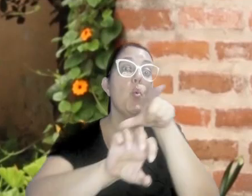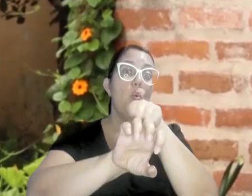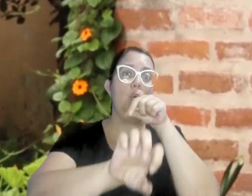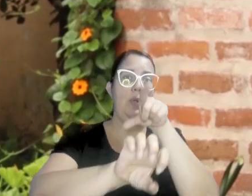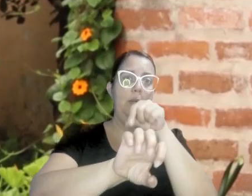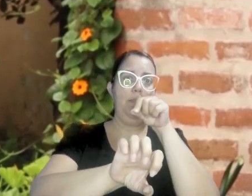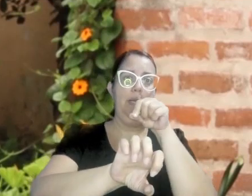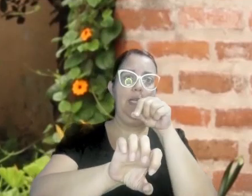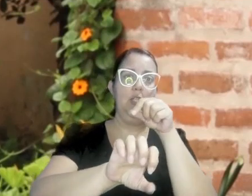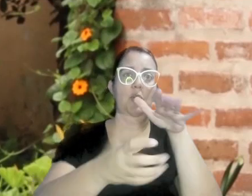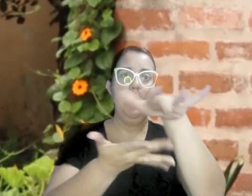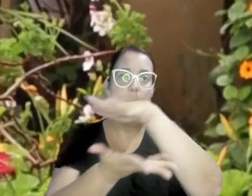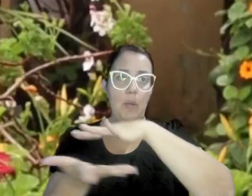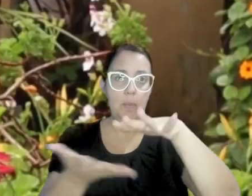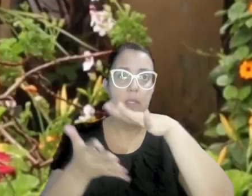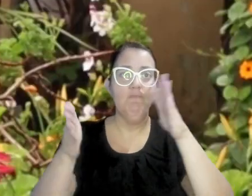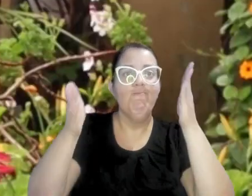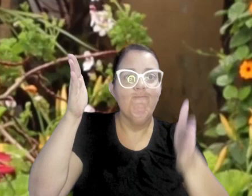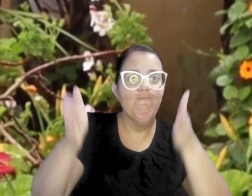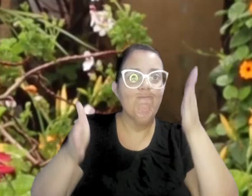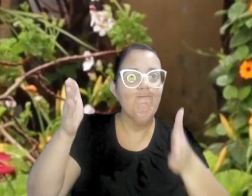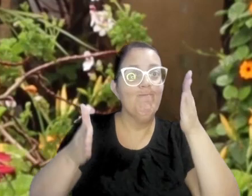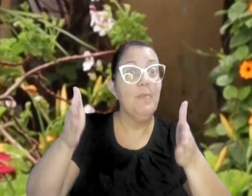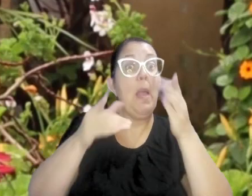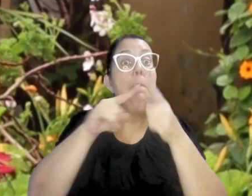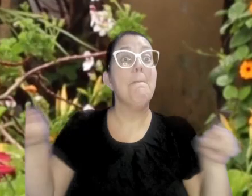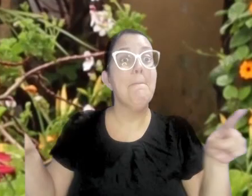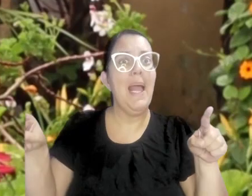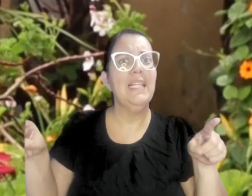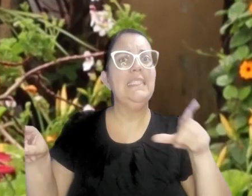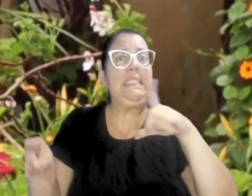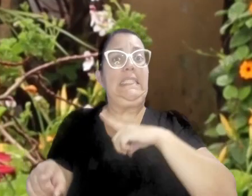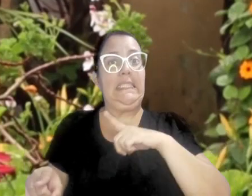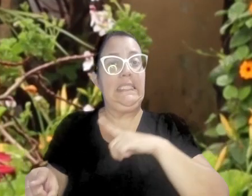em um território delimitado; no entanto, por ele tratar de